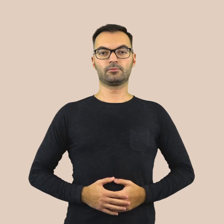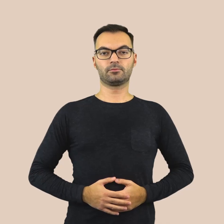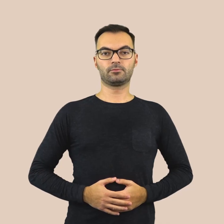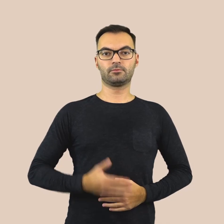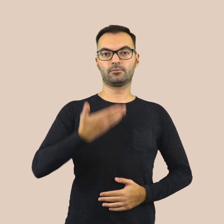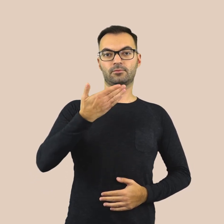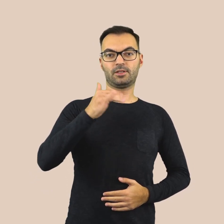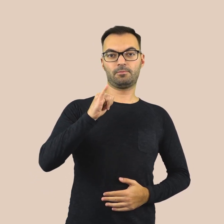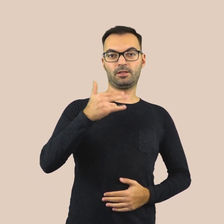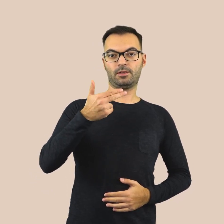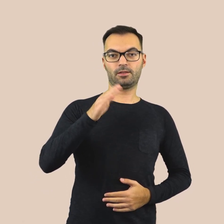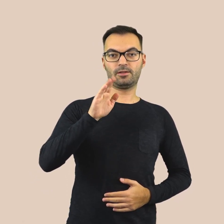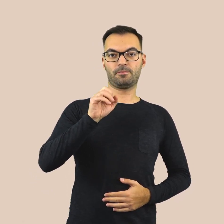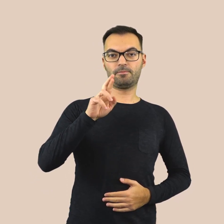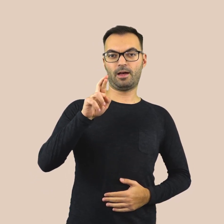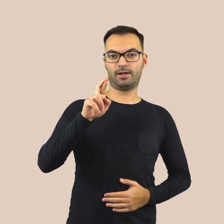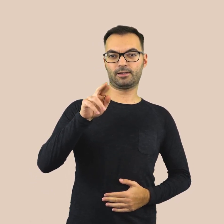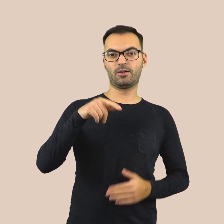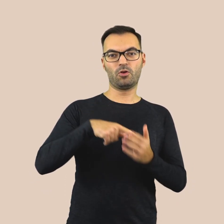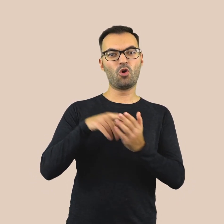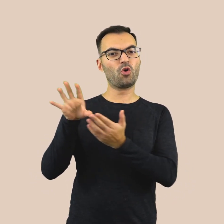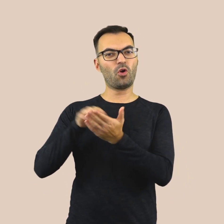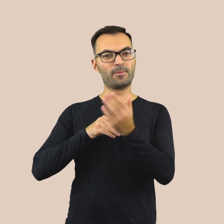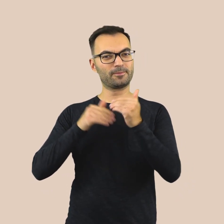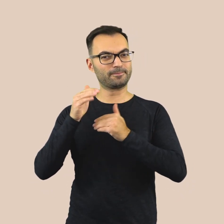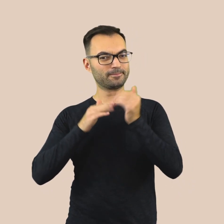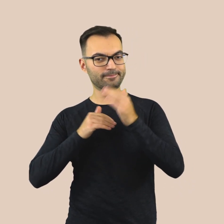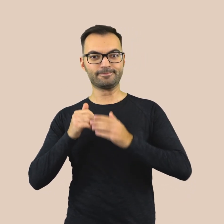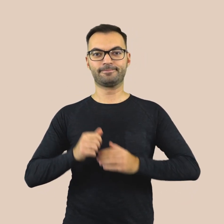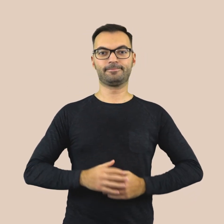Minbar (rekonstrukcja).